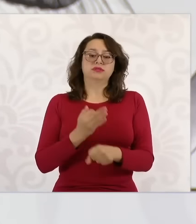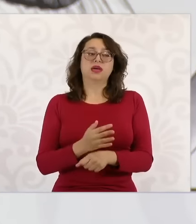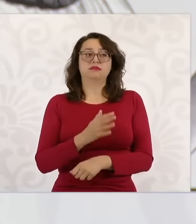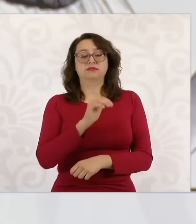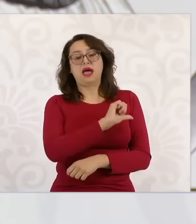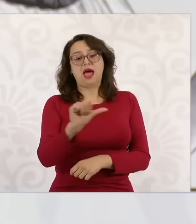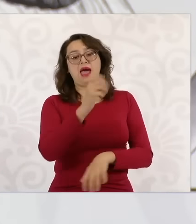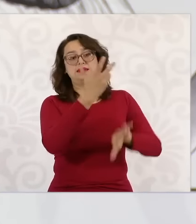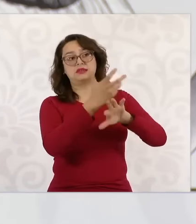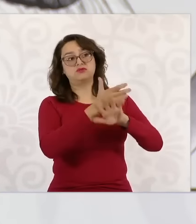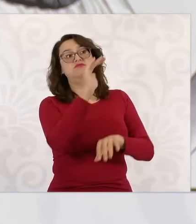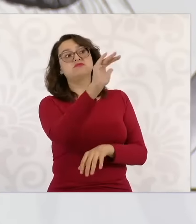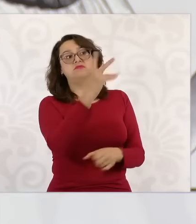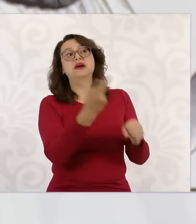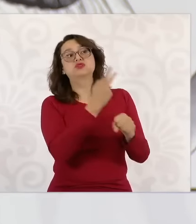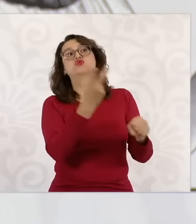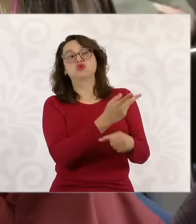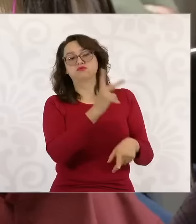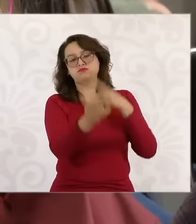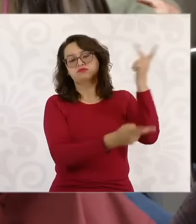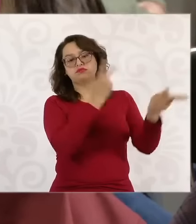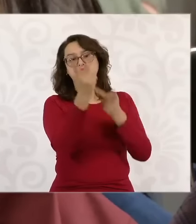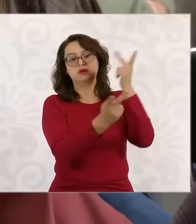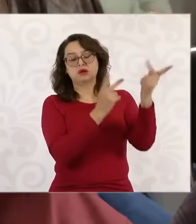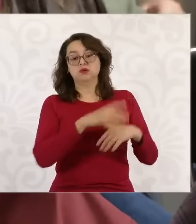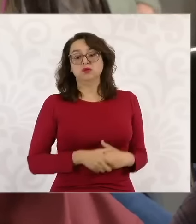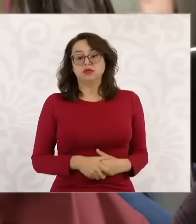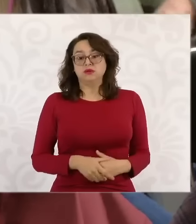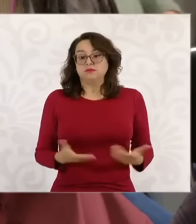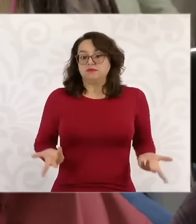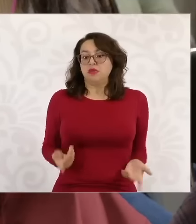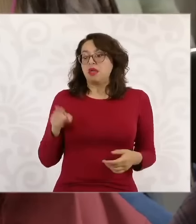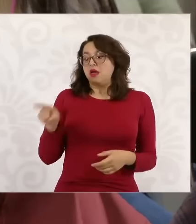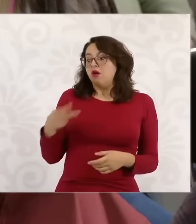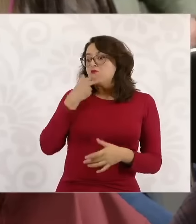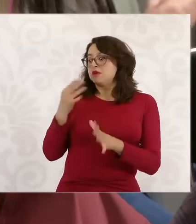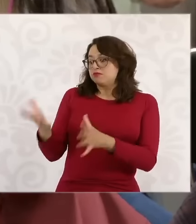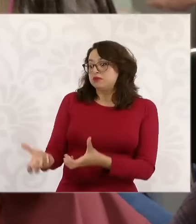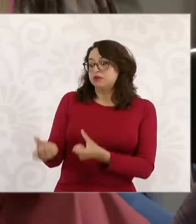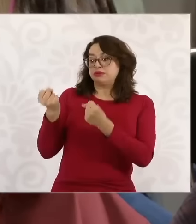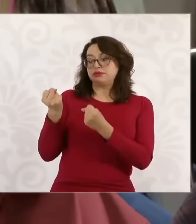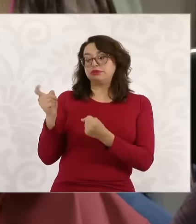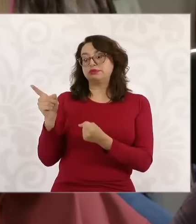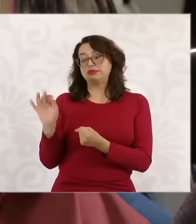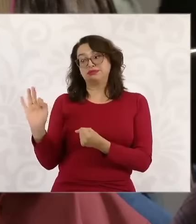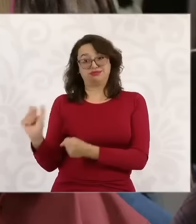recuerden que son aguas internacionales. Y en caso de que se rescate, eh, ¿qué procedería? ¿Se entregaría al gobierno de Estados Unidos este sobreviviente, presidenta?